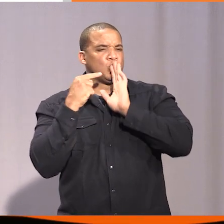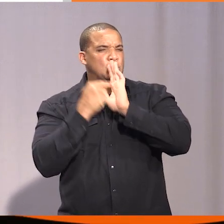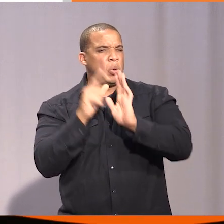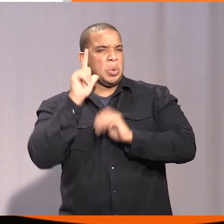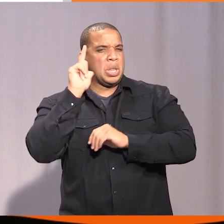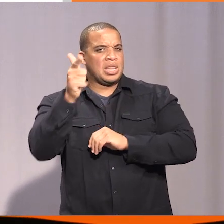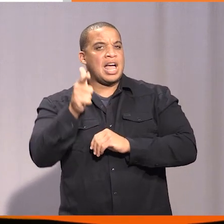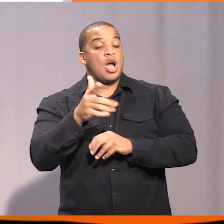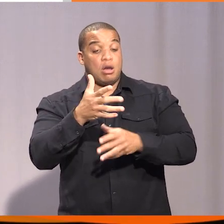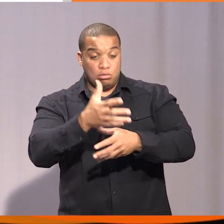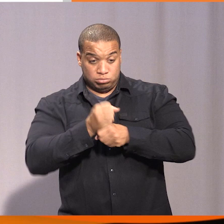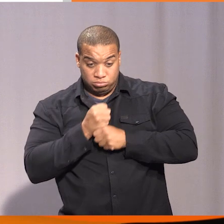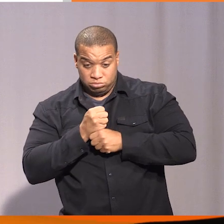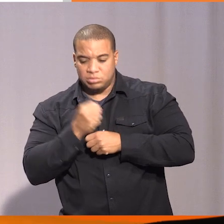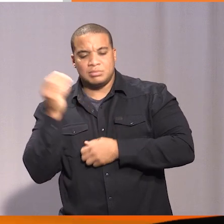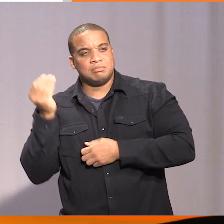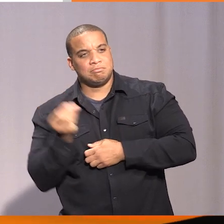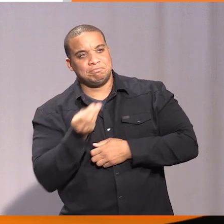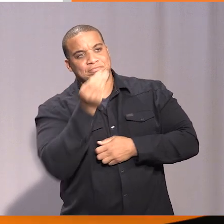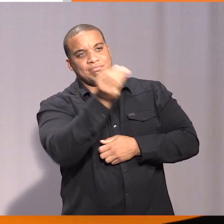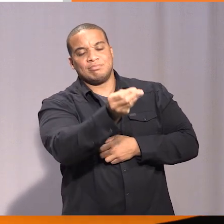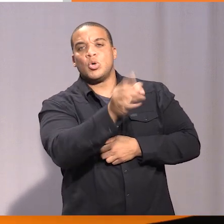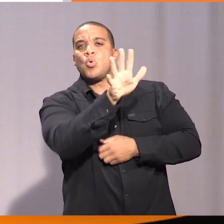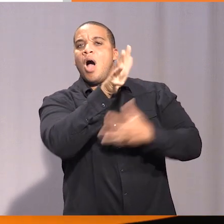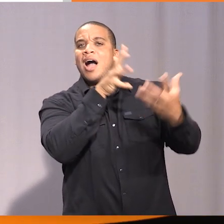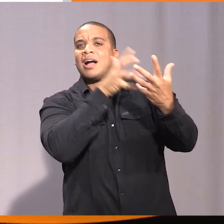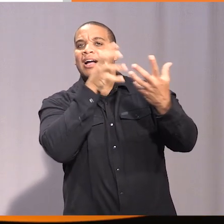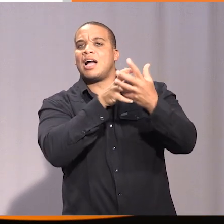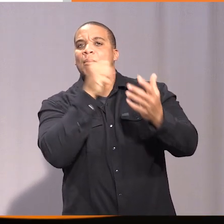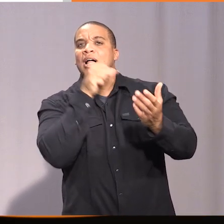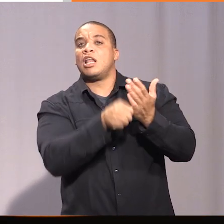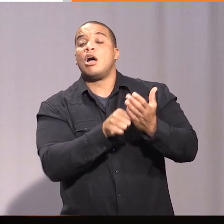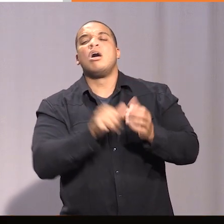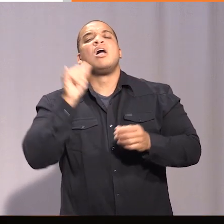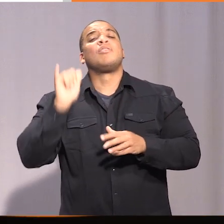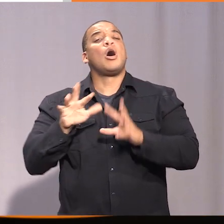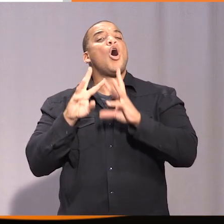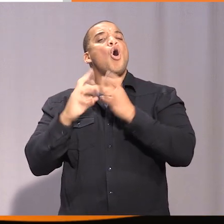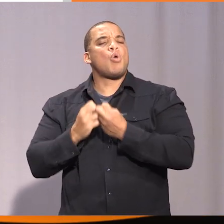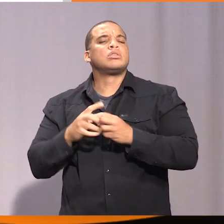El taller es un paso indispensable para recibir sus adaptaciones.